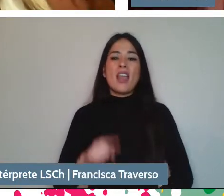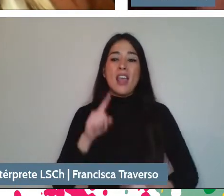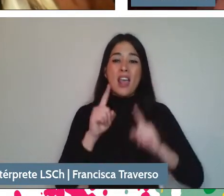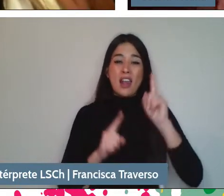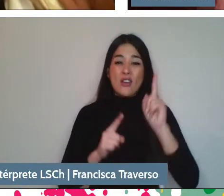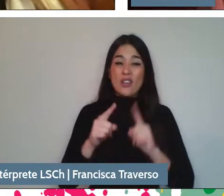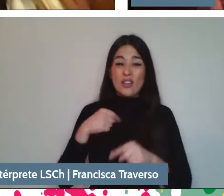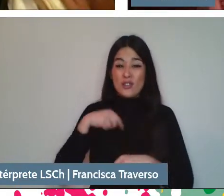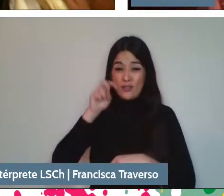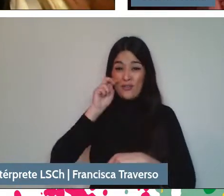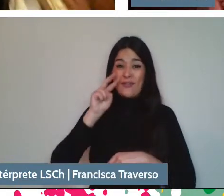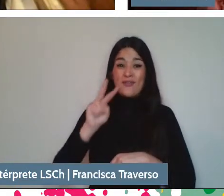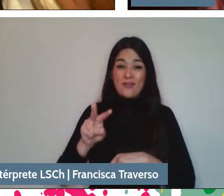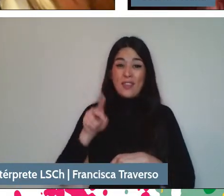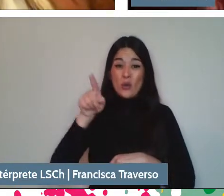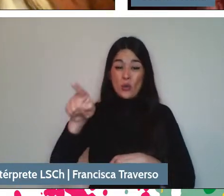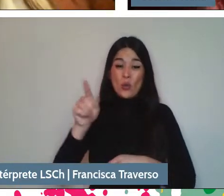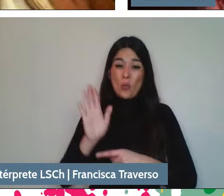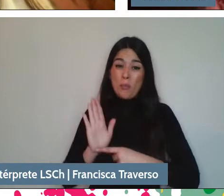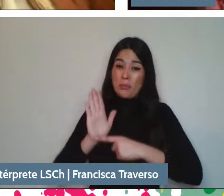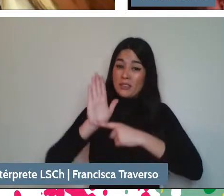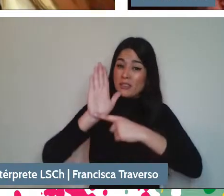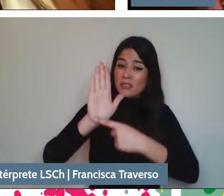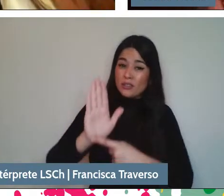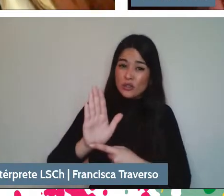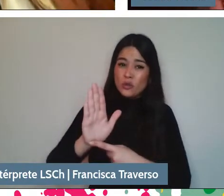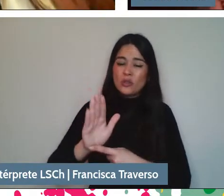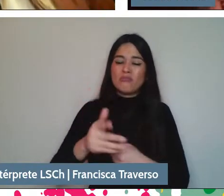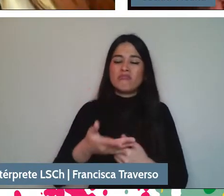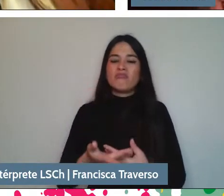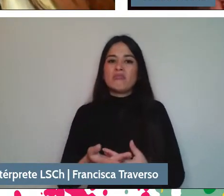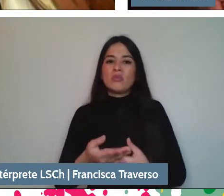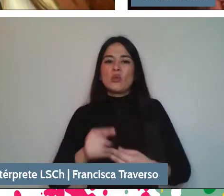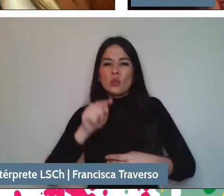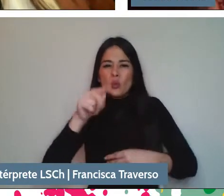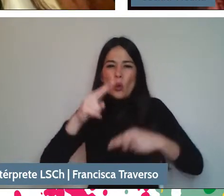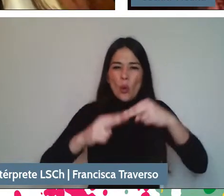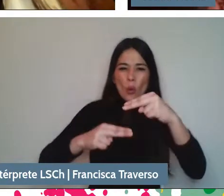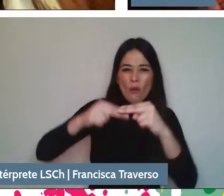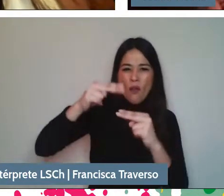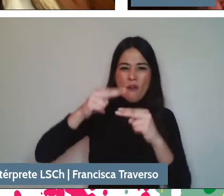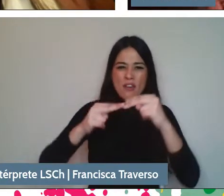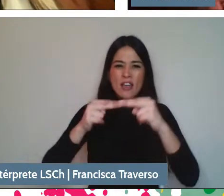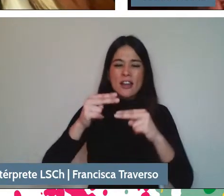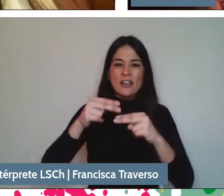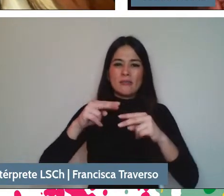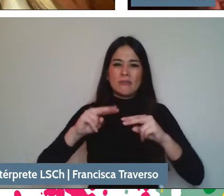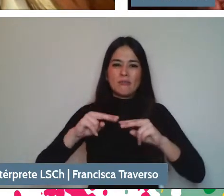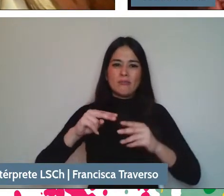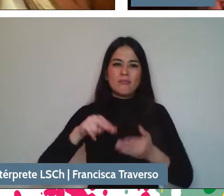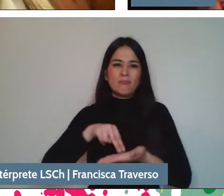y habiendo visto tus presentaciones a veces, uno también ve algo que tiene que ver con tu madre.